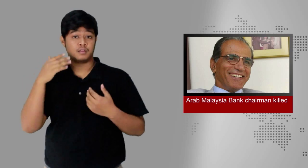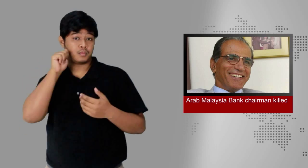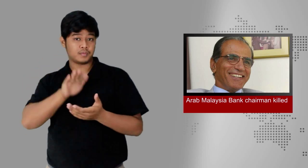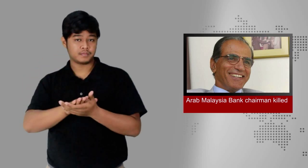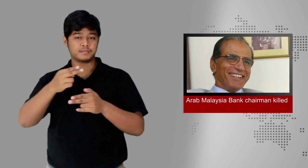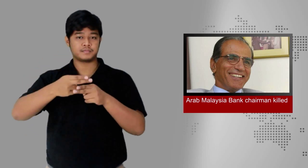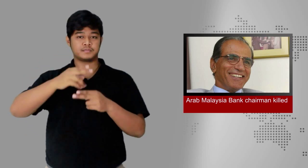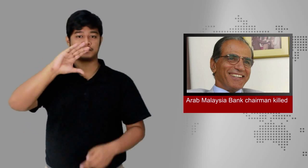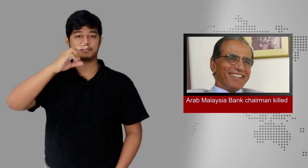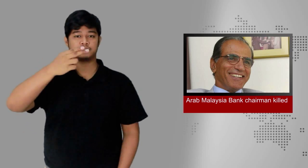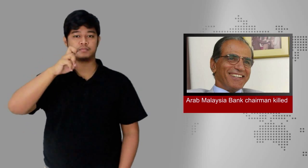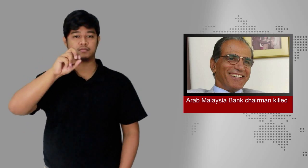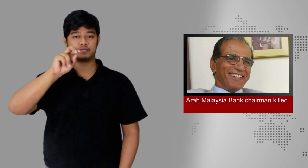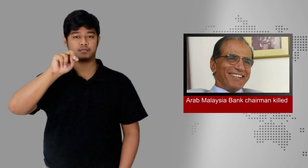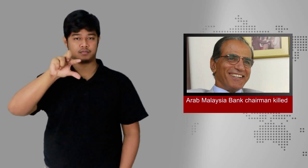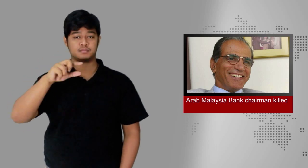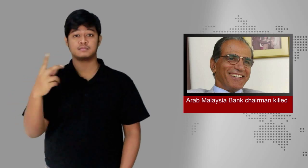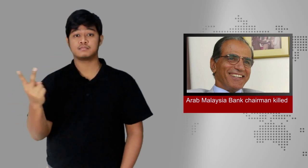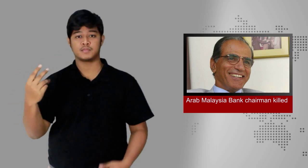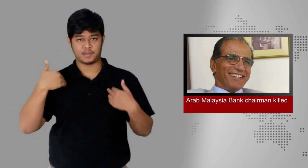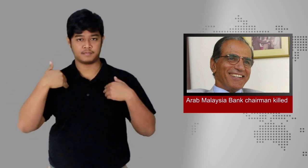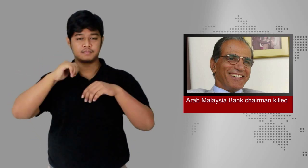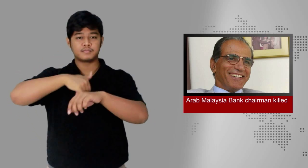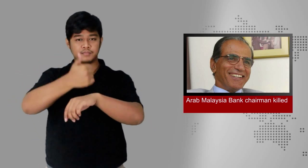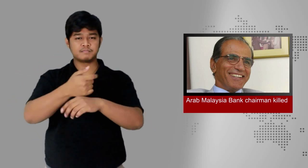Beliau mempunyai isteri bernama, Cheong.